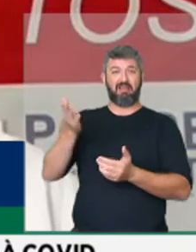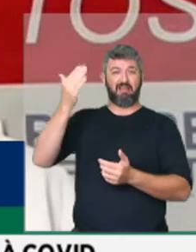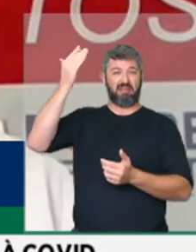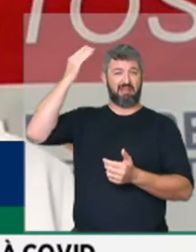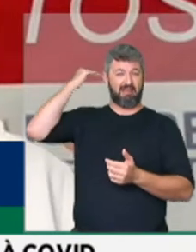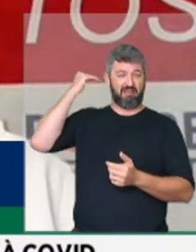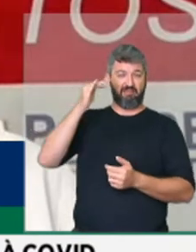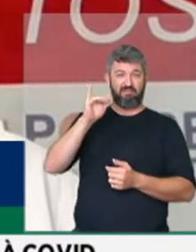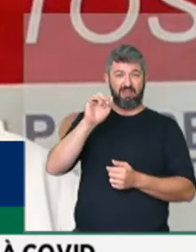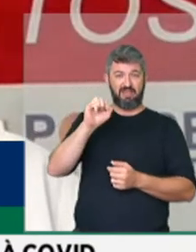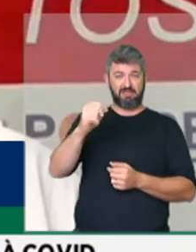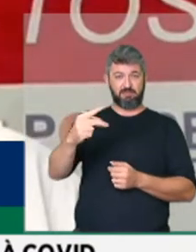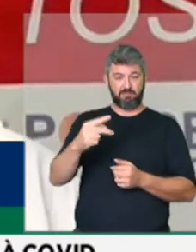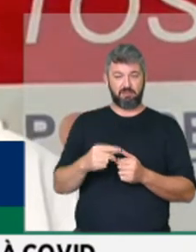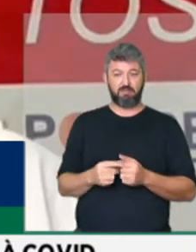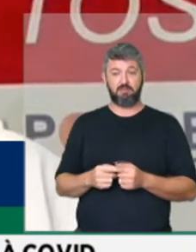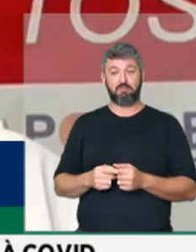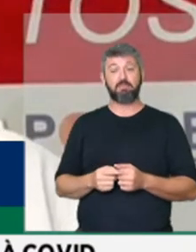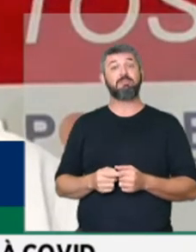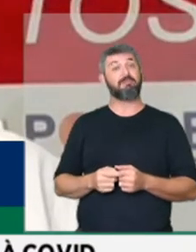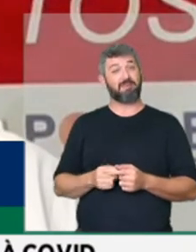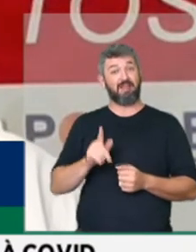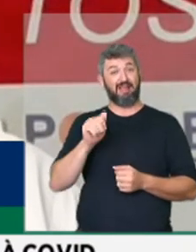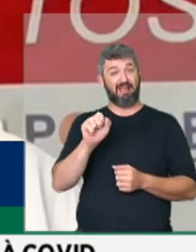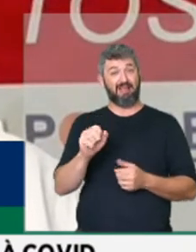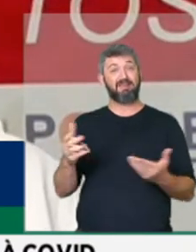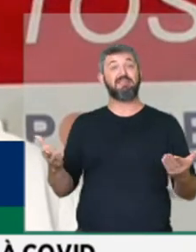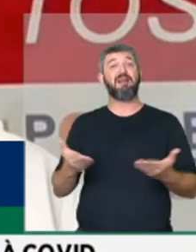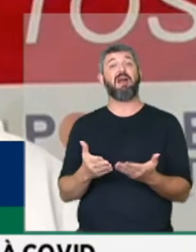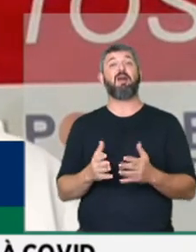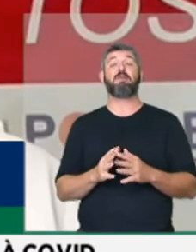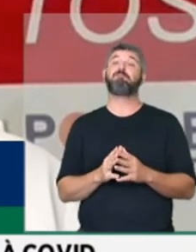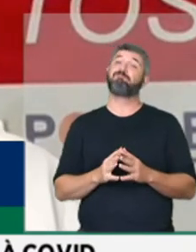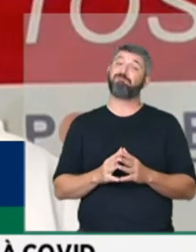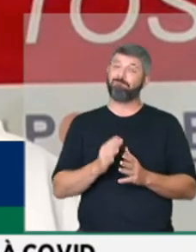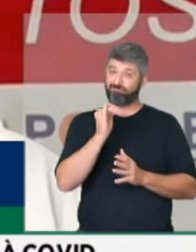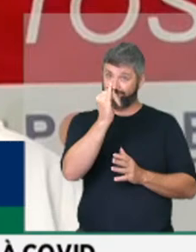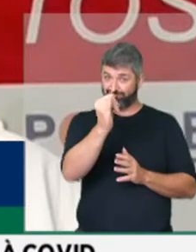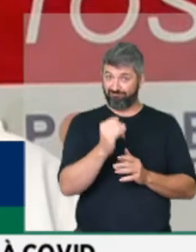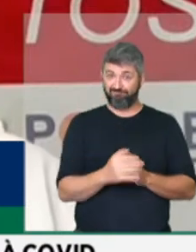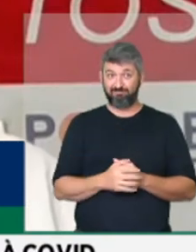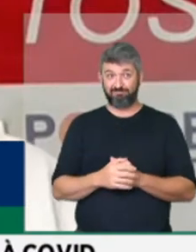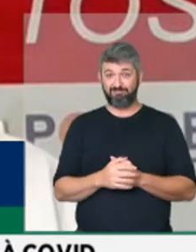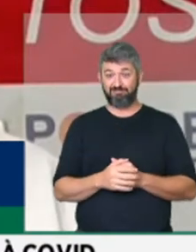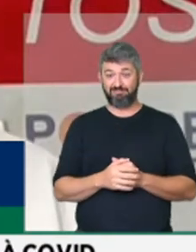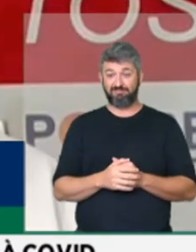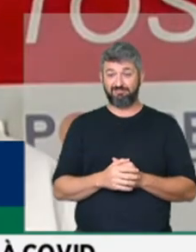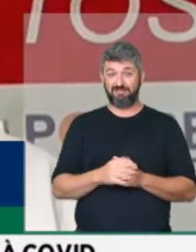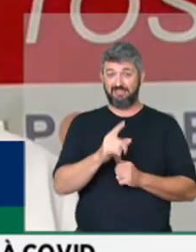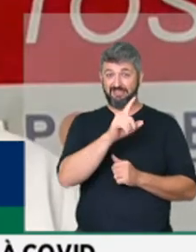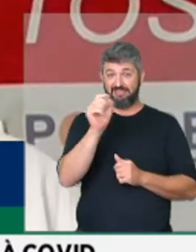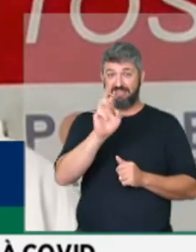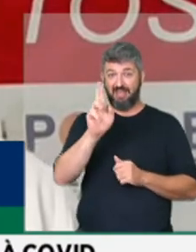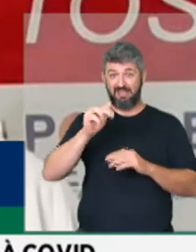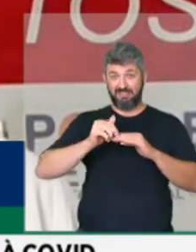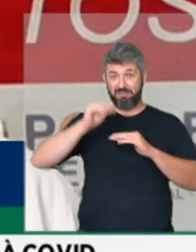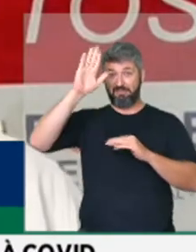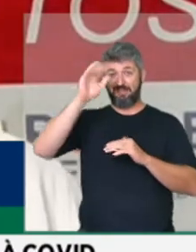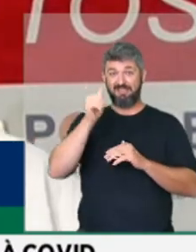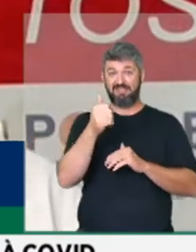ESTÁ LÁ EM CIMA. ENQUANTO QUE O AUXILIO EMERGENCIAL ESTÁ LÁ EMBAIXO. A E A GENTE PRECISA DIZER ISSO COM